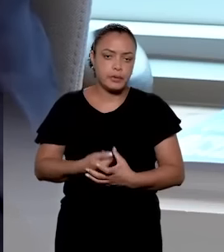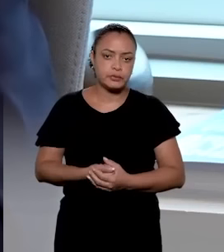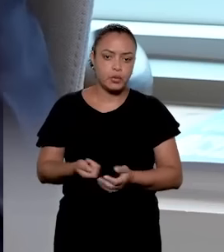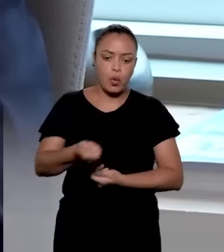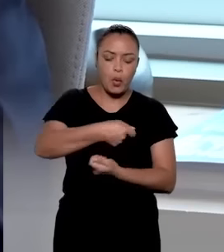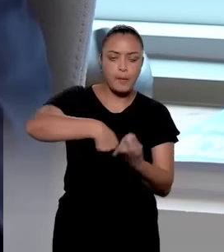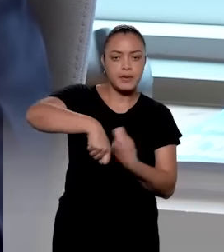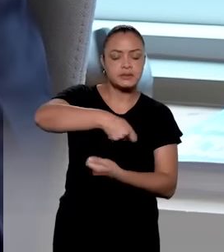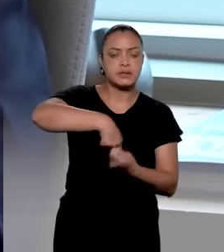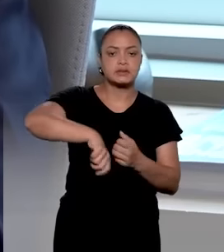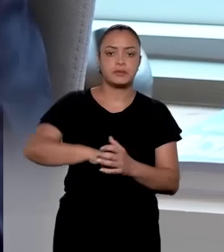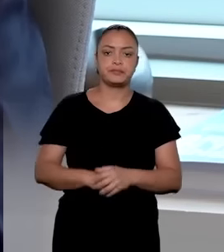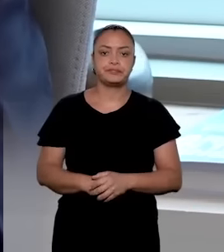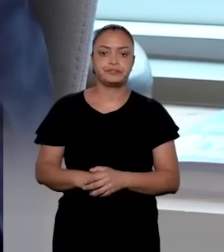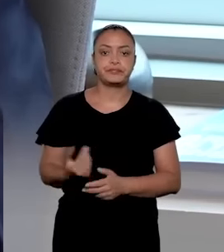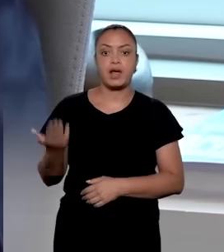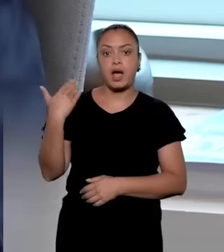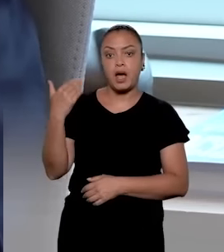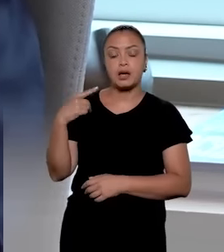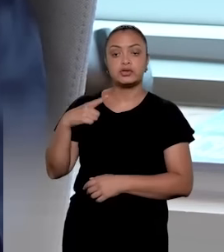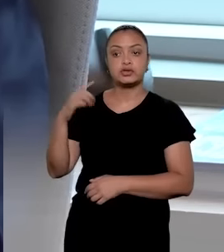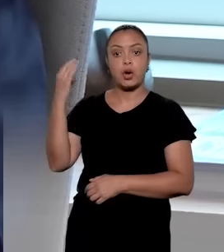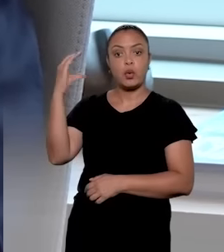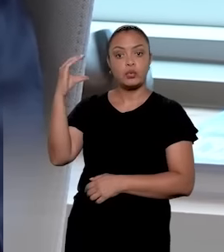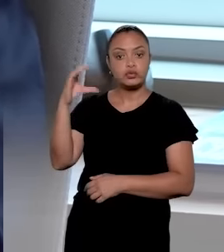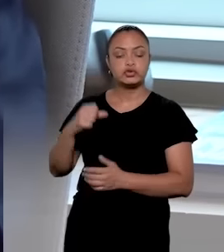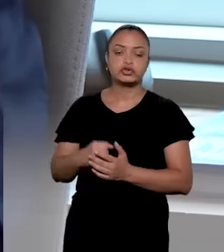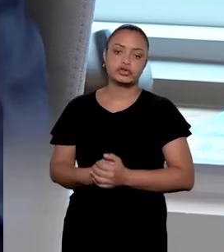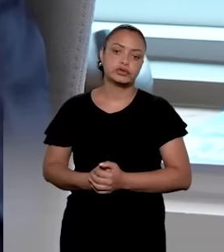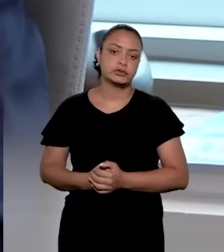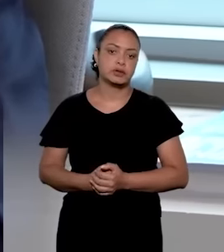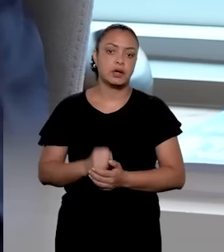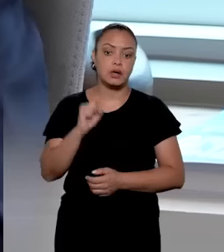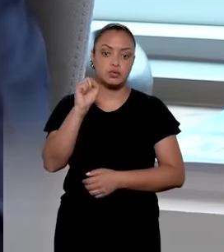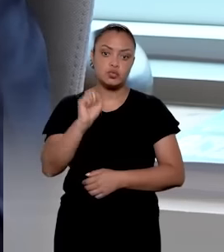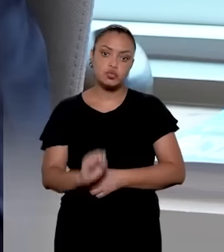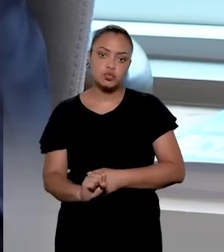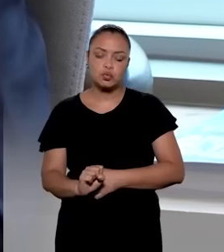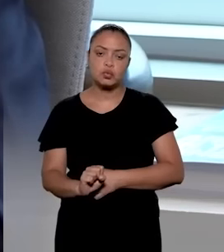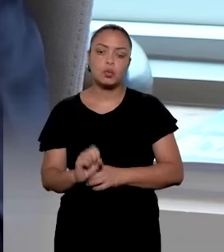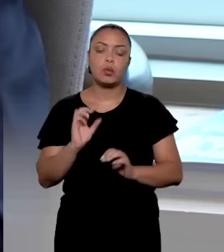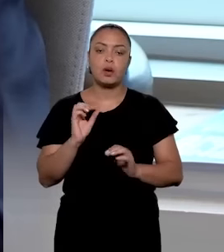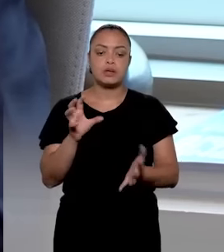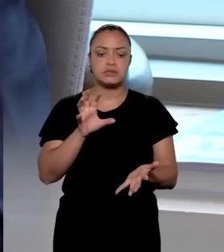muito maiores. Antigamente, nasciam grandes cooperativas, Cooperativa de Cotia, a Sul Brasil,